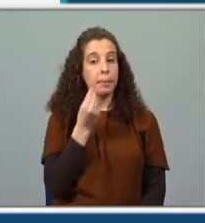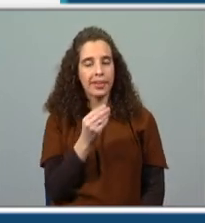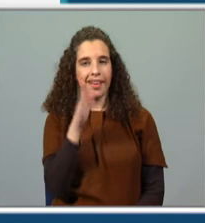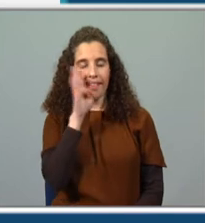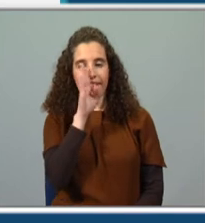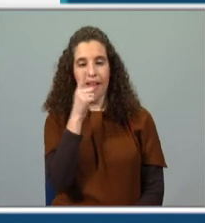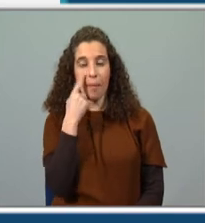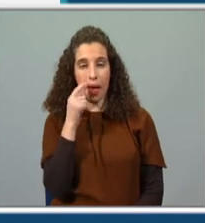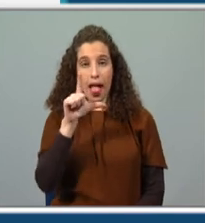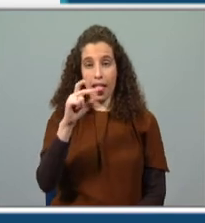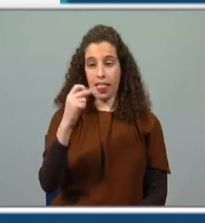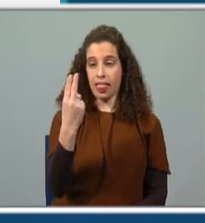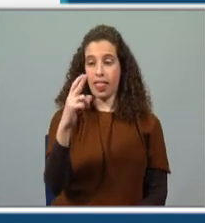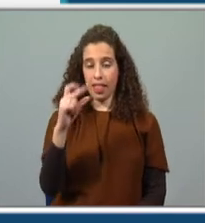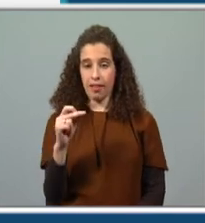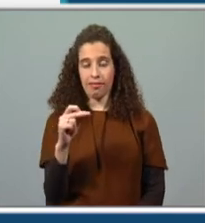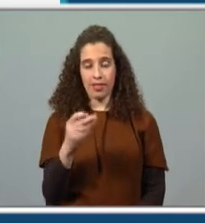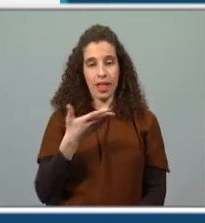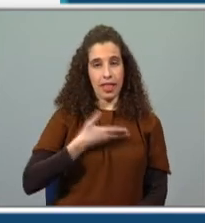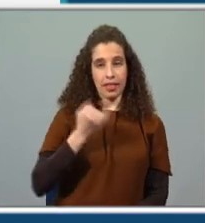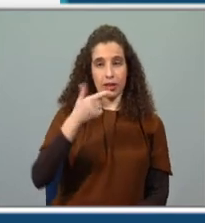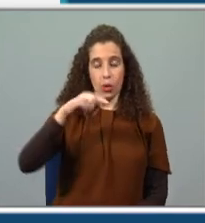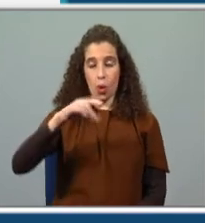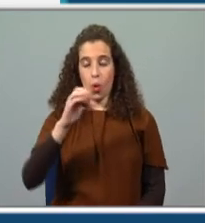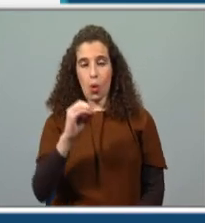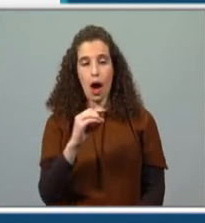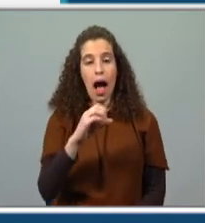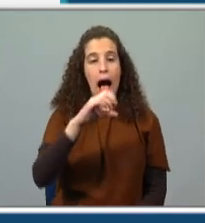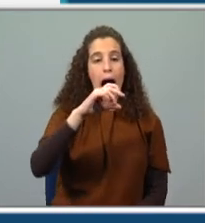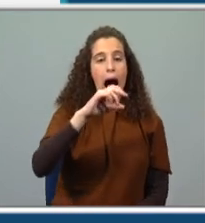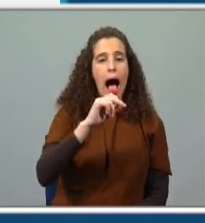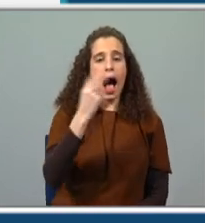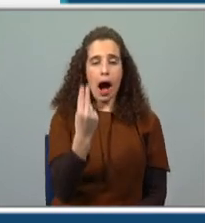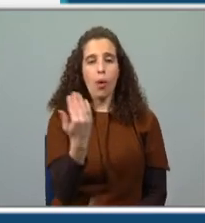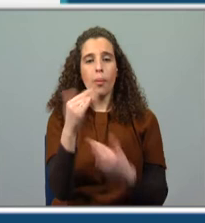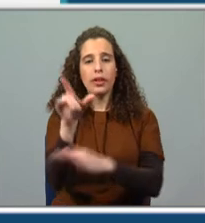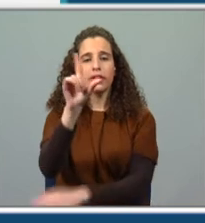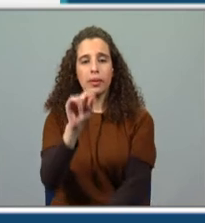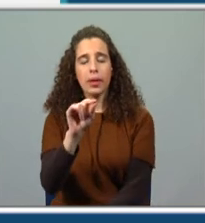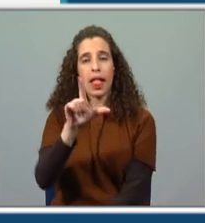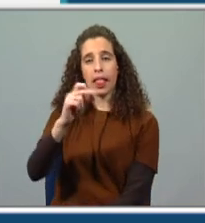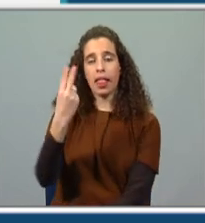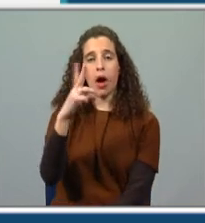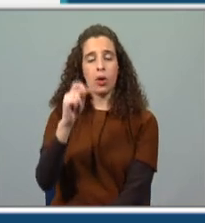Laura tenho ditongo ao mas também tínhamos Laura o nome da menina no 勞拉我有雙元音，但也我們有勞拉這個女孩的名字